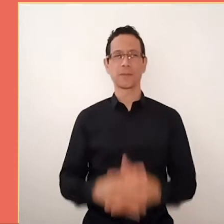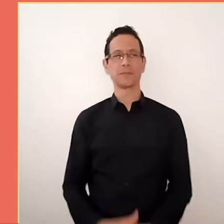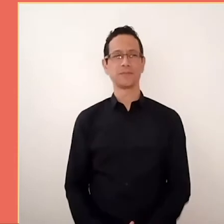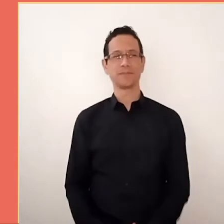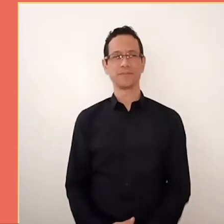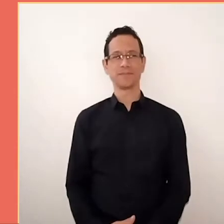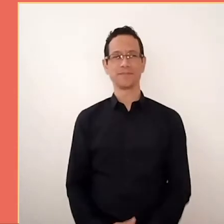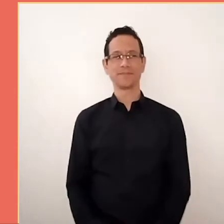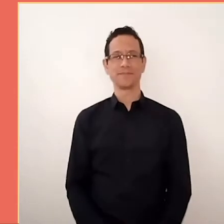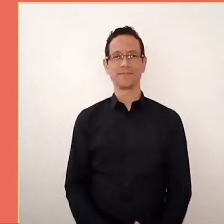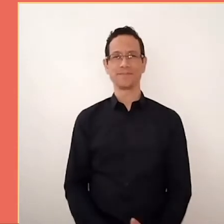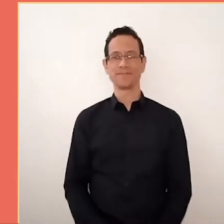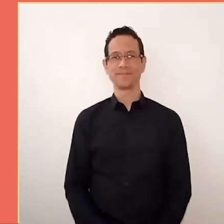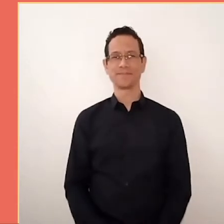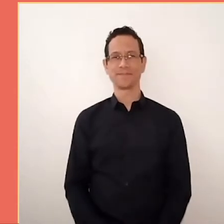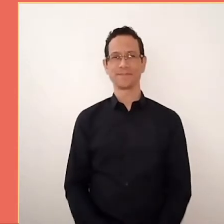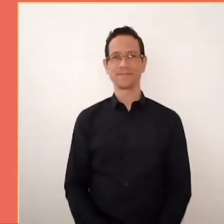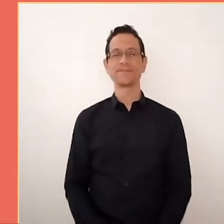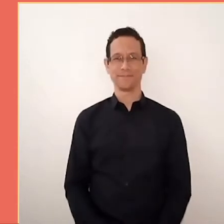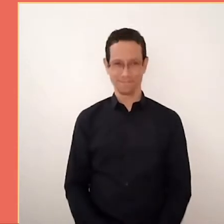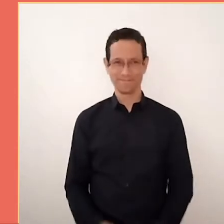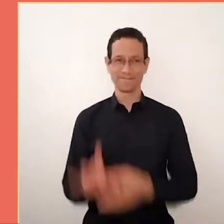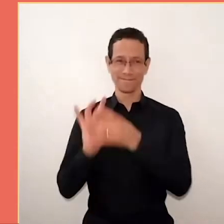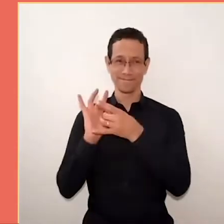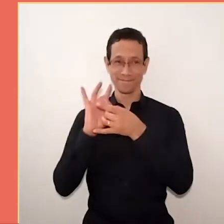Bem, com este contexto e este panorama,